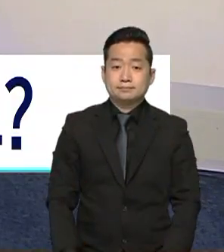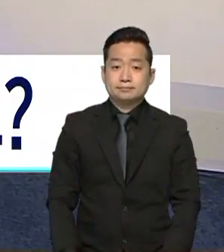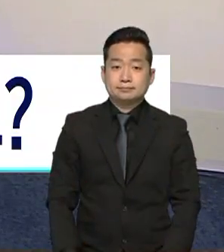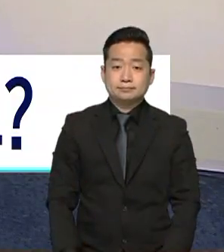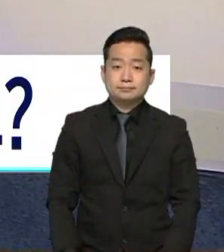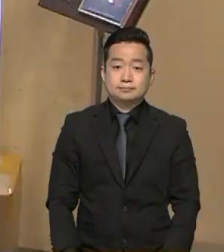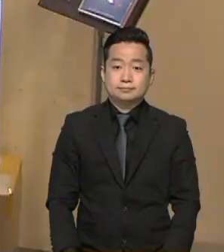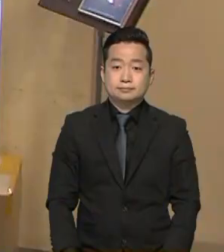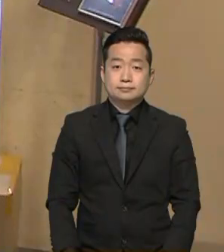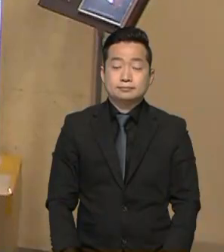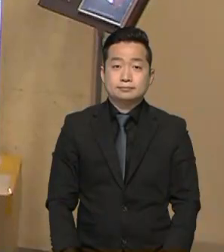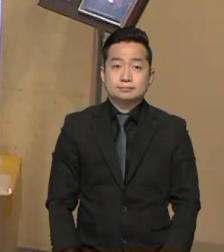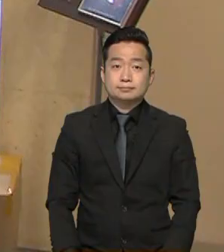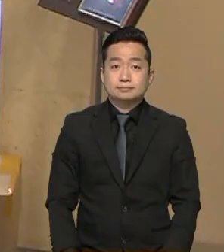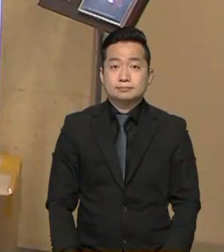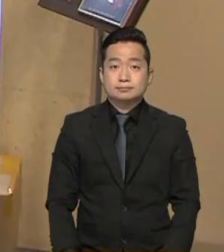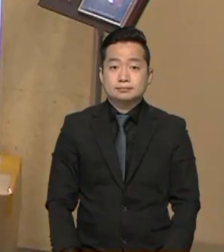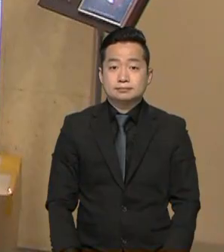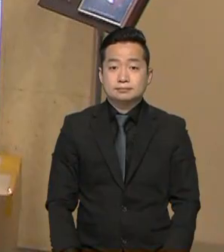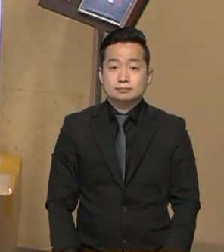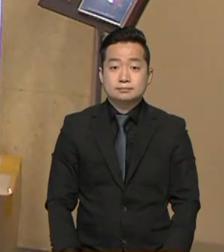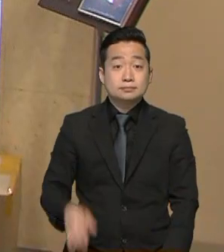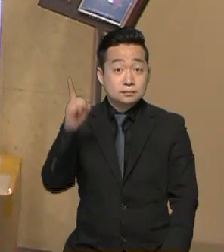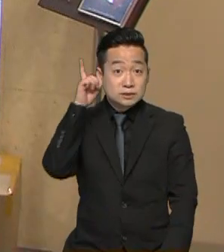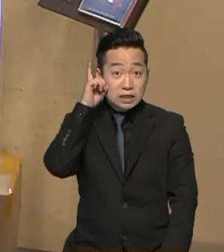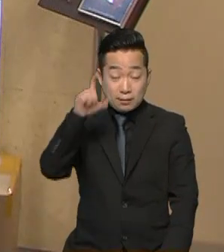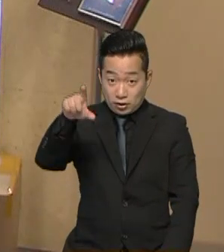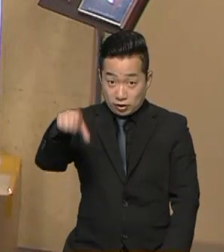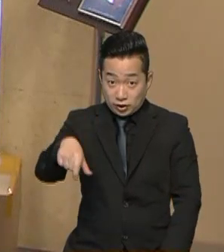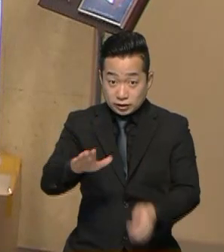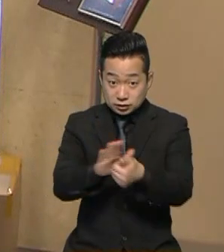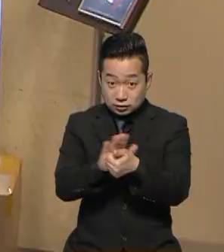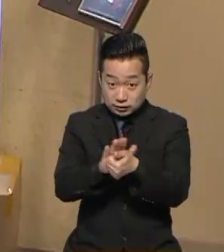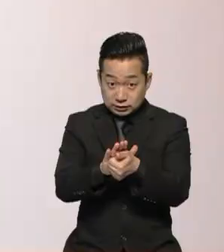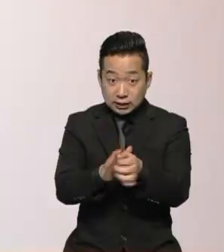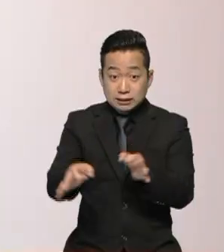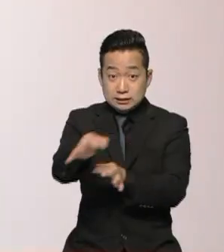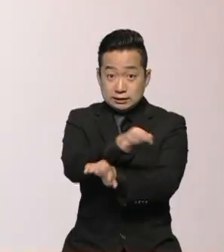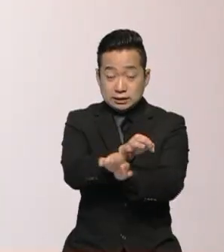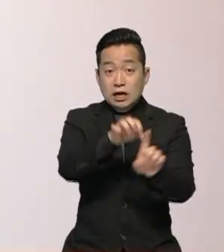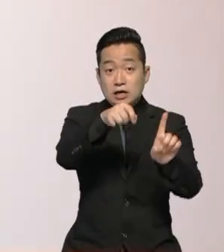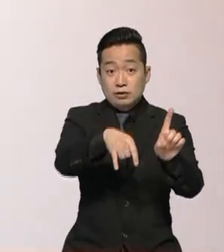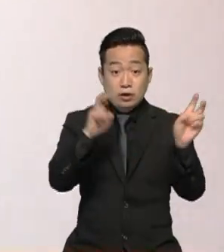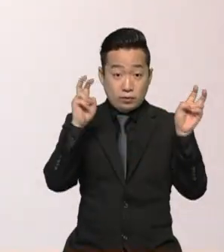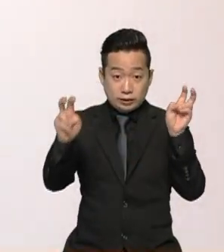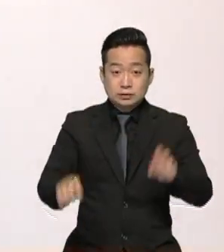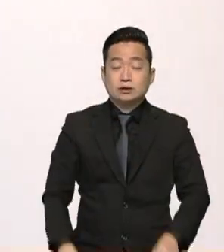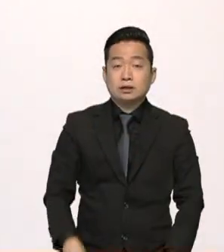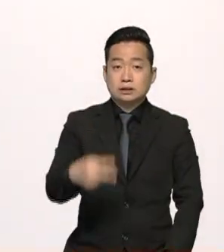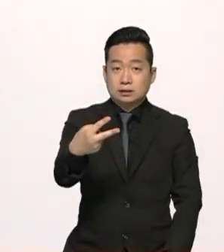(기자) 휴대전화 결제 서비스 시장 점유율 1위 업체 다날이 발행한 페이코인.